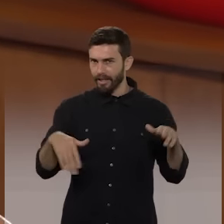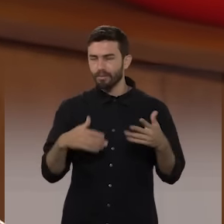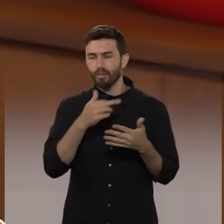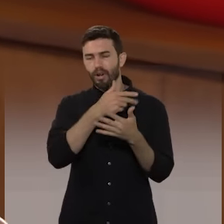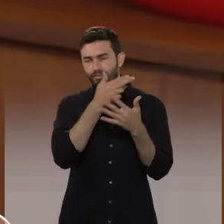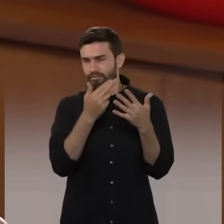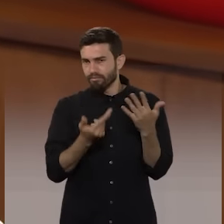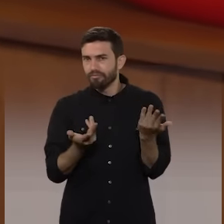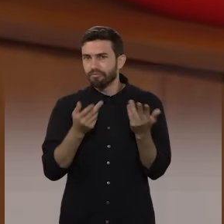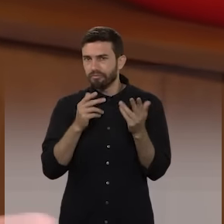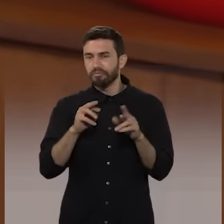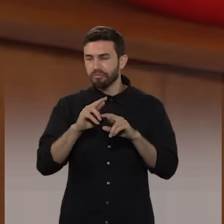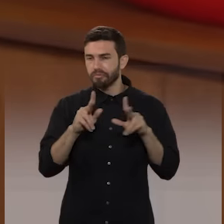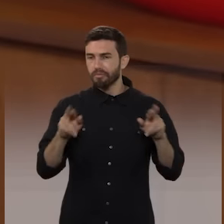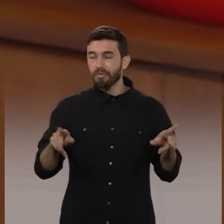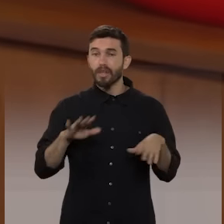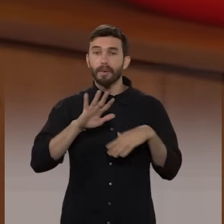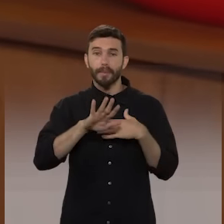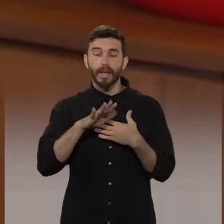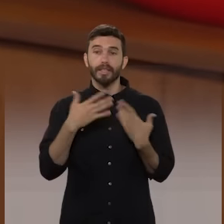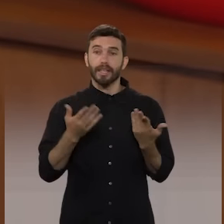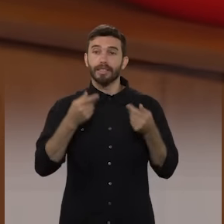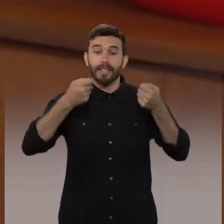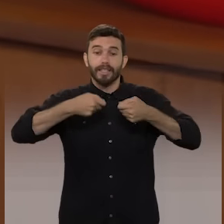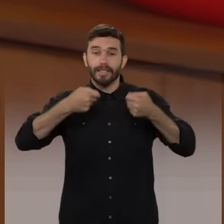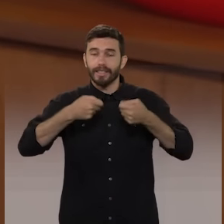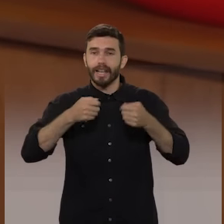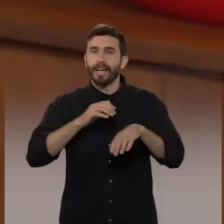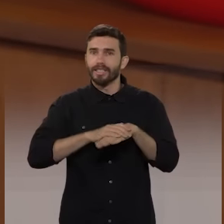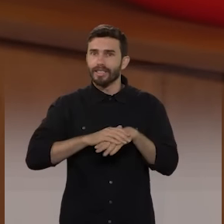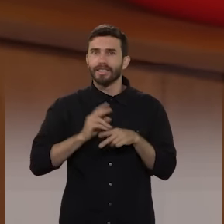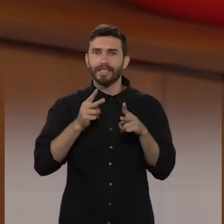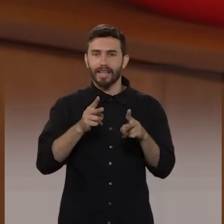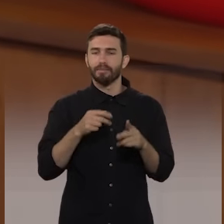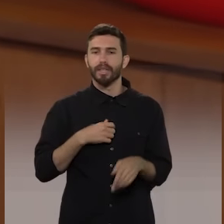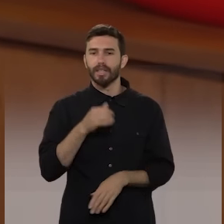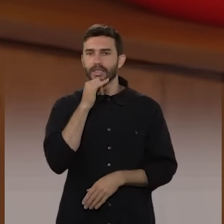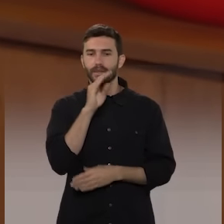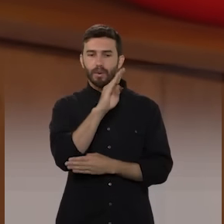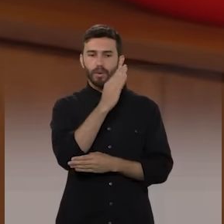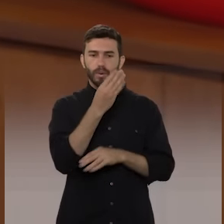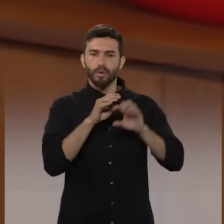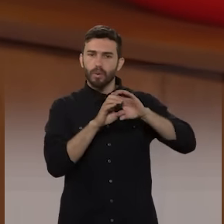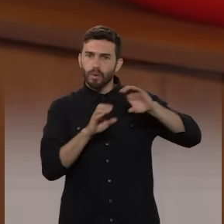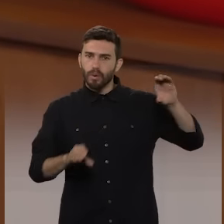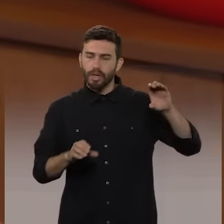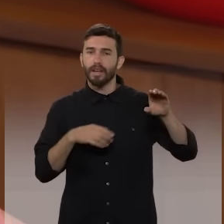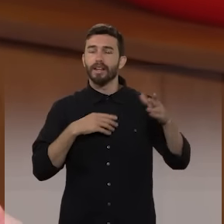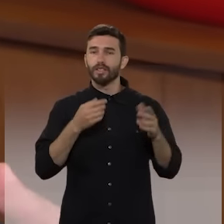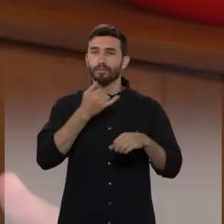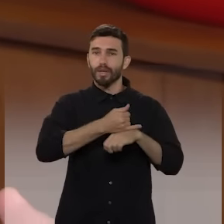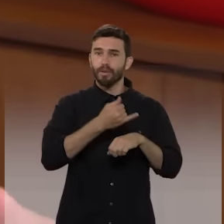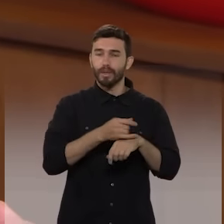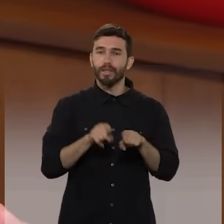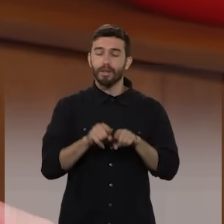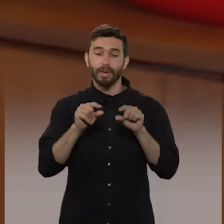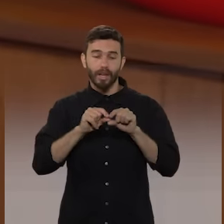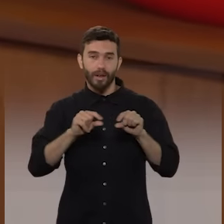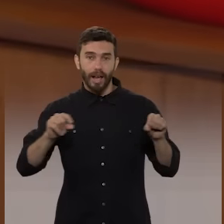geral, essa demanda é crescente, é crescente por vergalhões de alumínio que nós produzimos nos Estados Unidos e no Canadá, é crescente por cabos que nós produzimos no Brasil e nos Estados